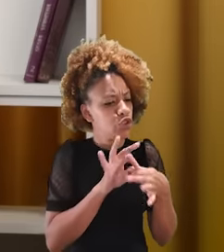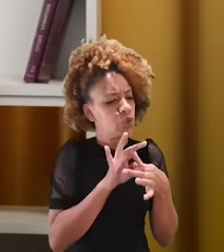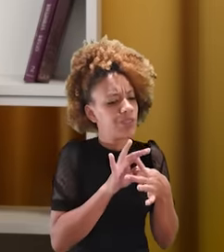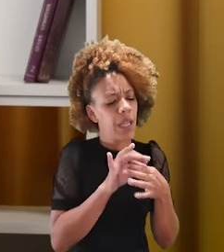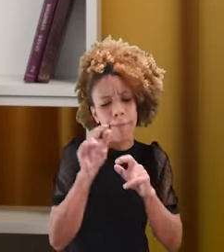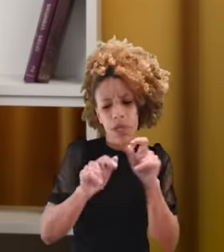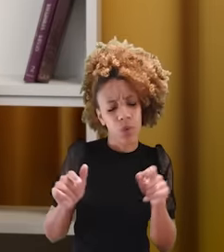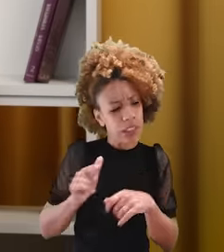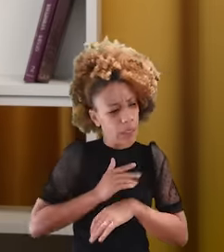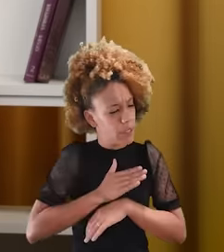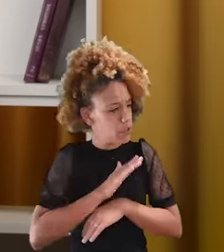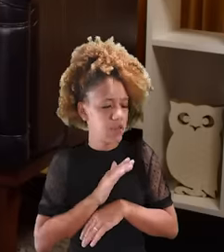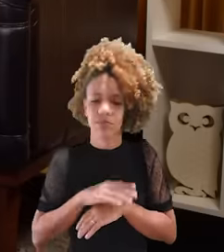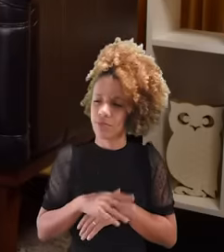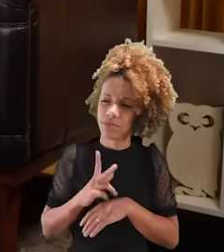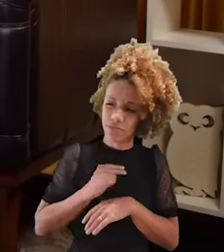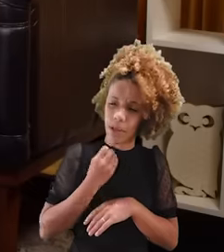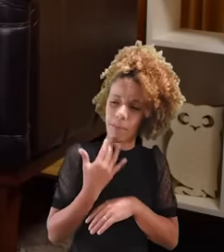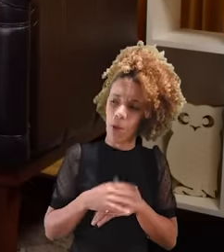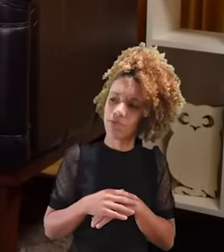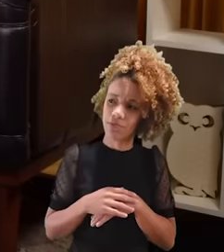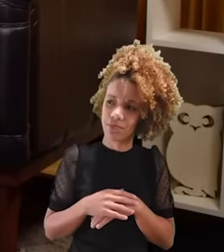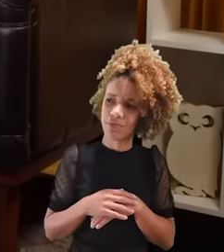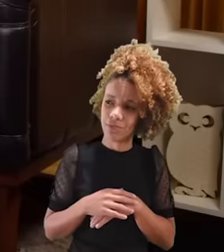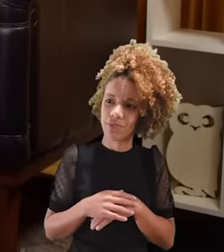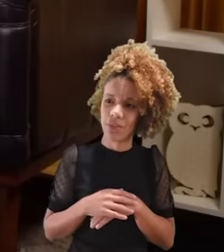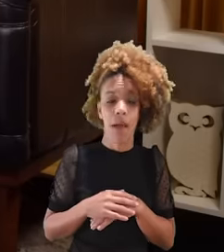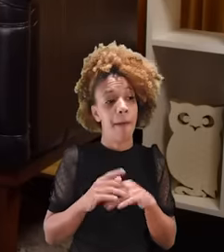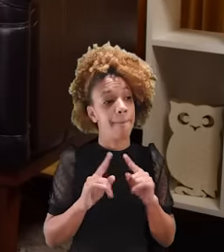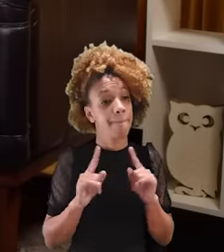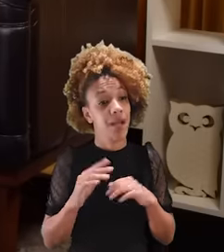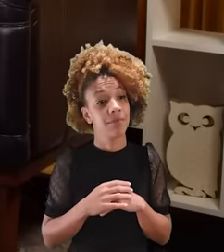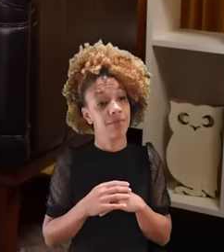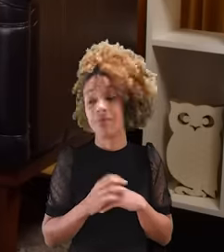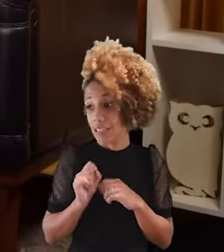preconceito um com o outro u eu super top vou ficar assim tiver uma ideia aí bora falar mas